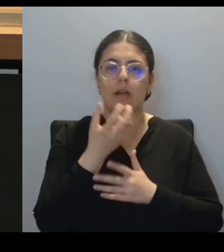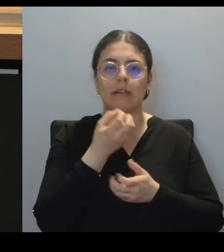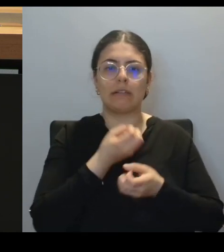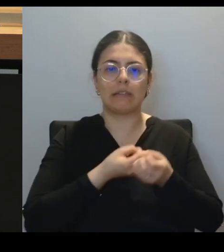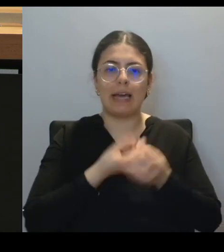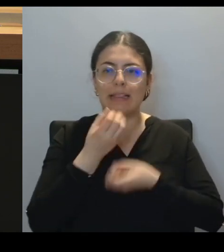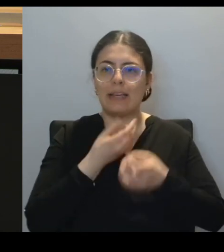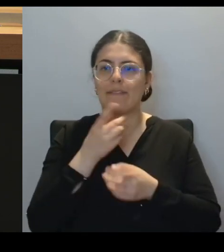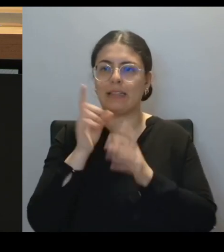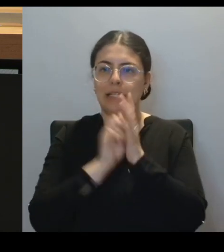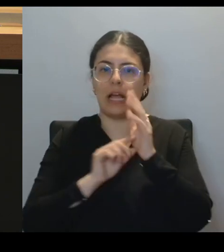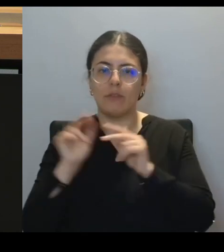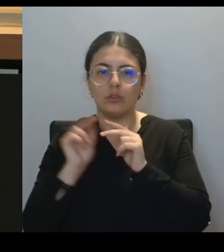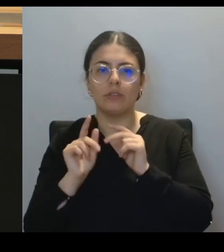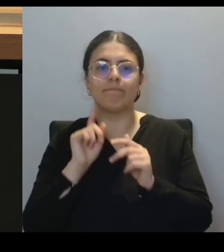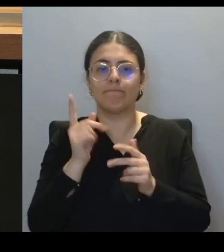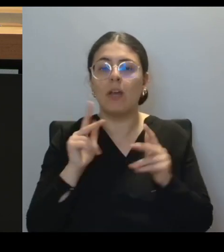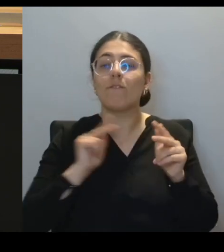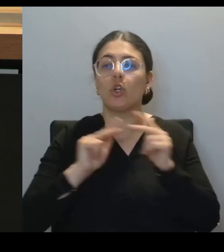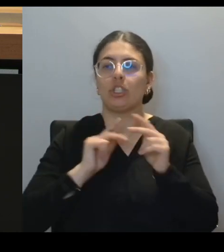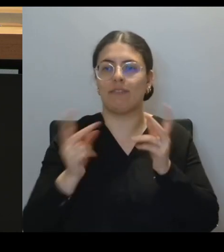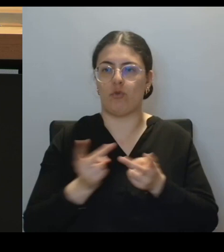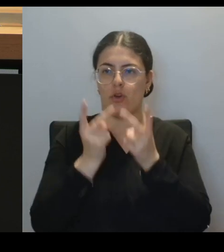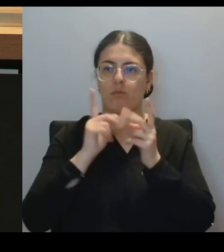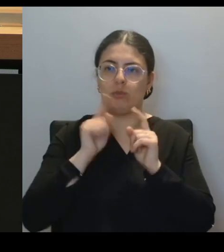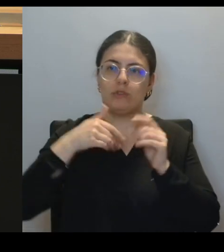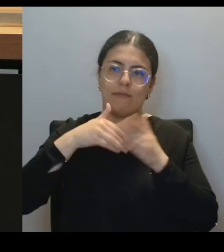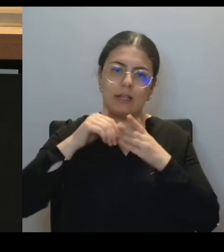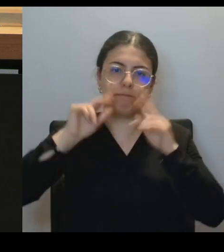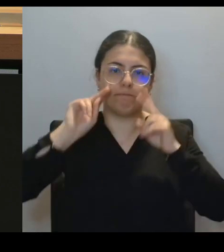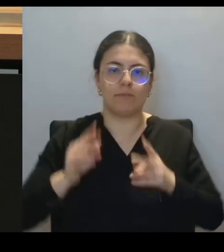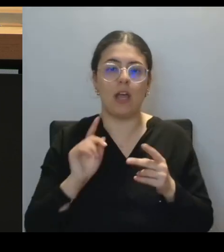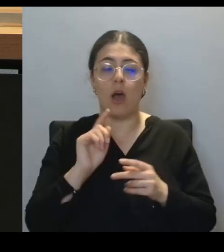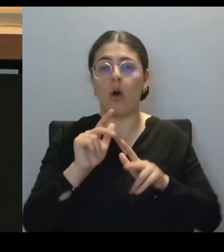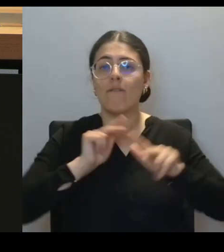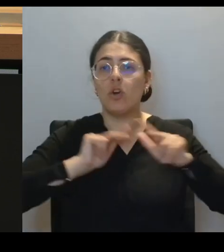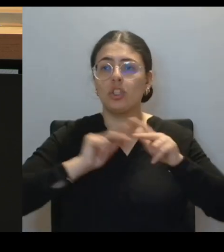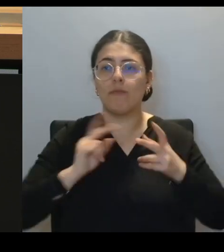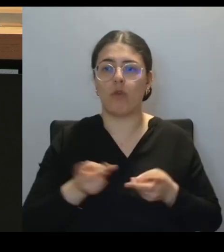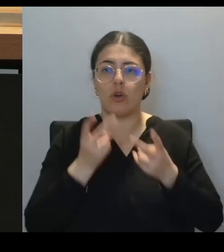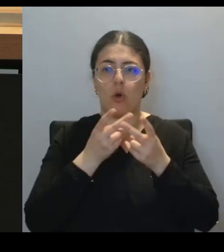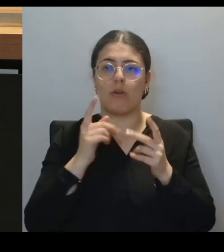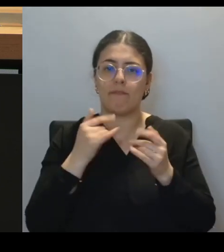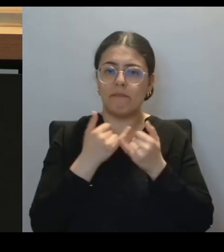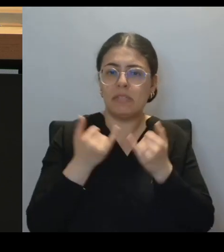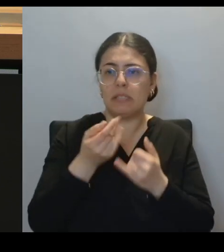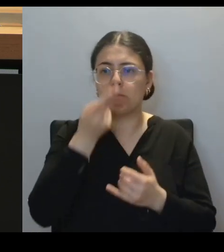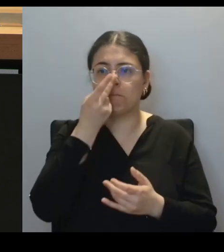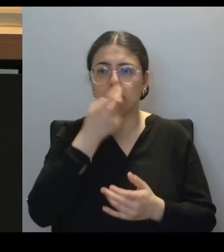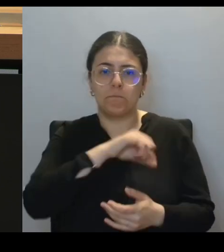Wirtschaftsförderung in dem Bereich? Welchen Mehrwert schafft die, wie wirkt sie sich aus? Und da kann ich Ihnen leider auch schon was sagen zur